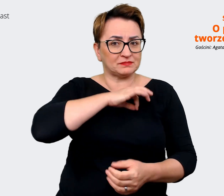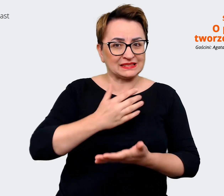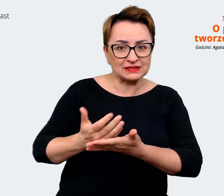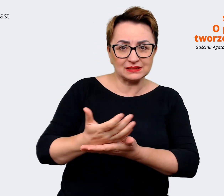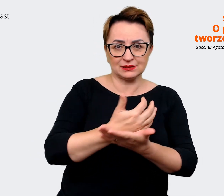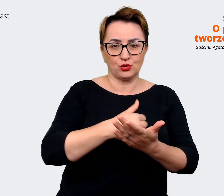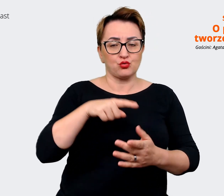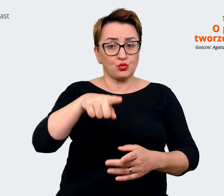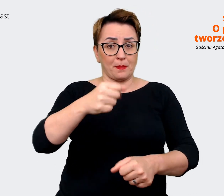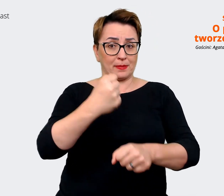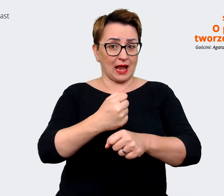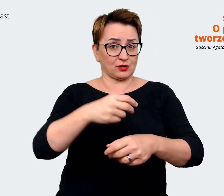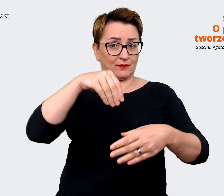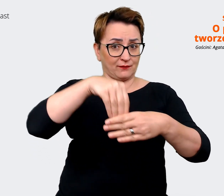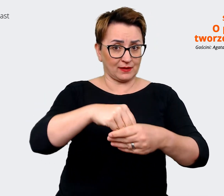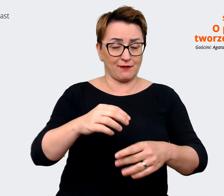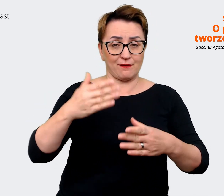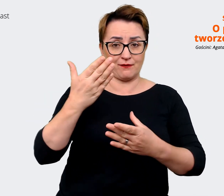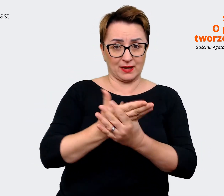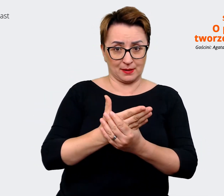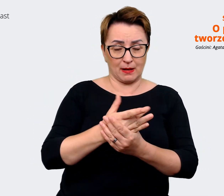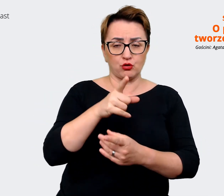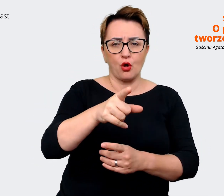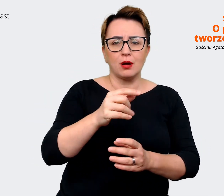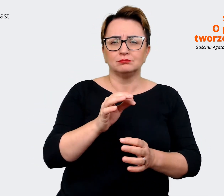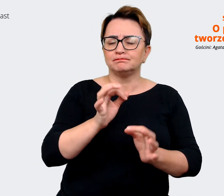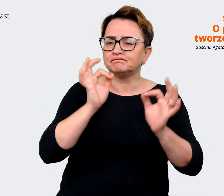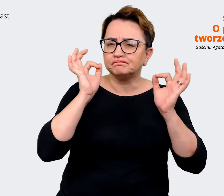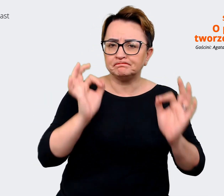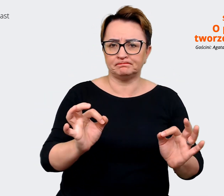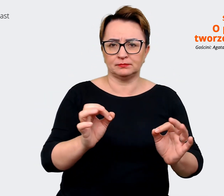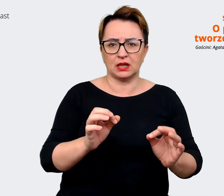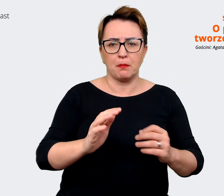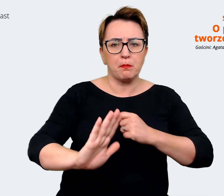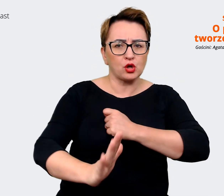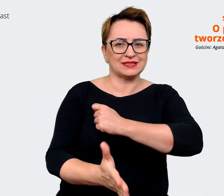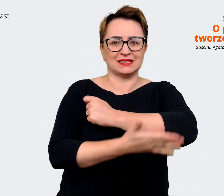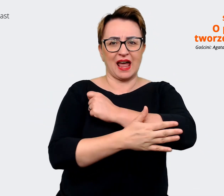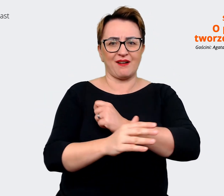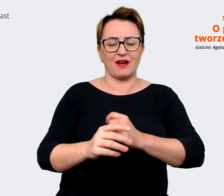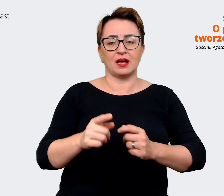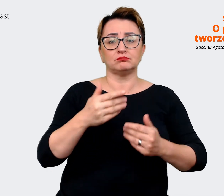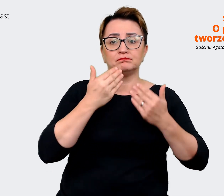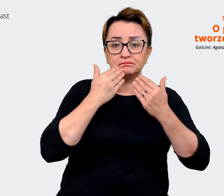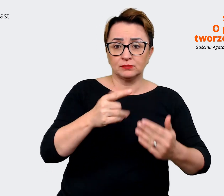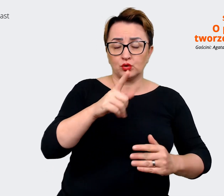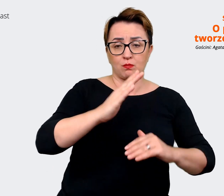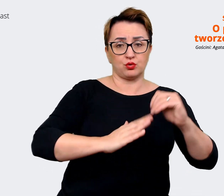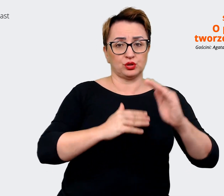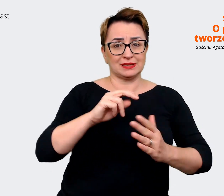na podstawie której budujemy strategię marki pracodawcy, tego, w jaki sposób chcemy docierać